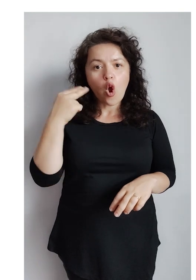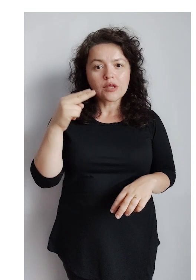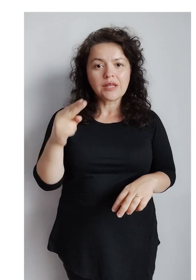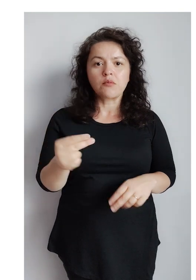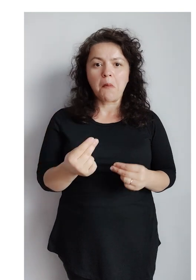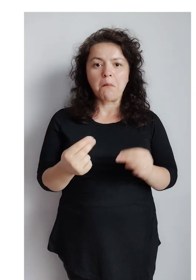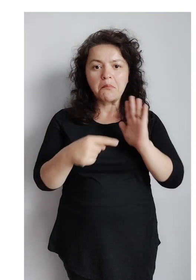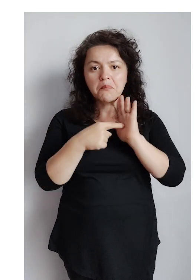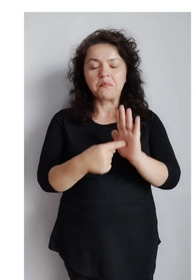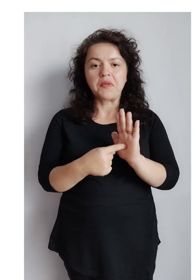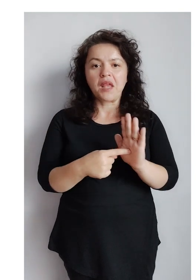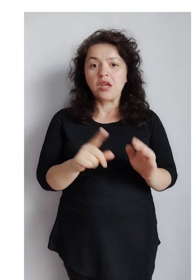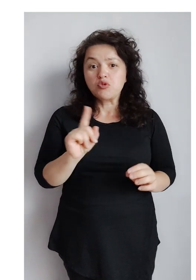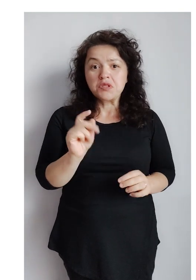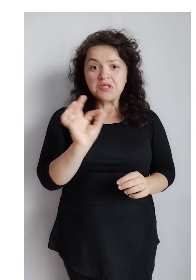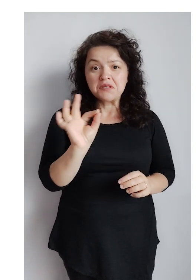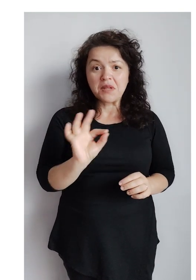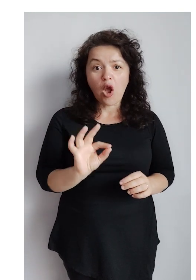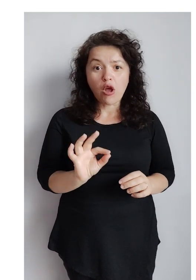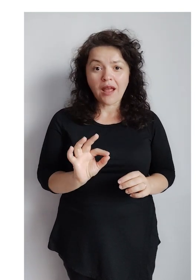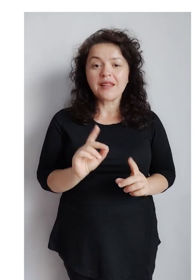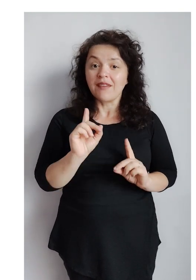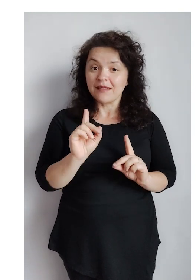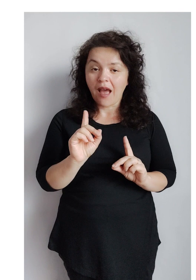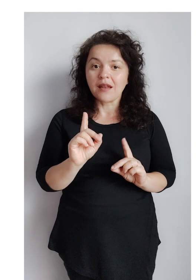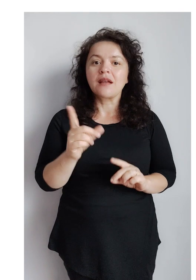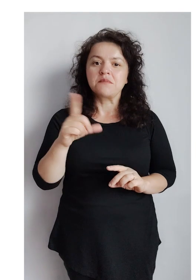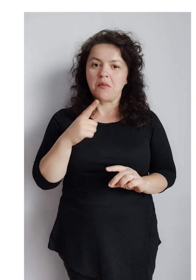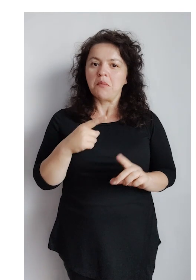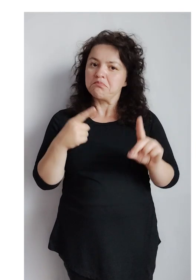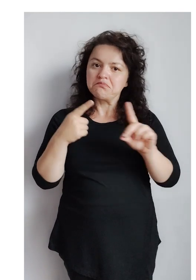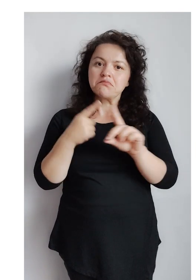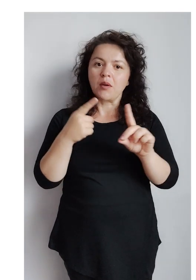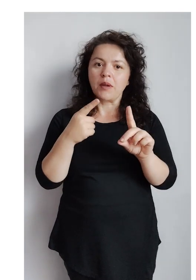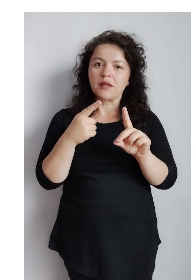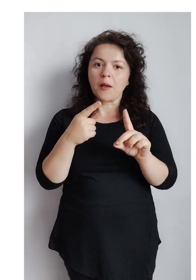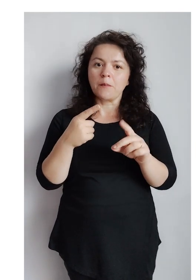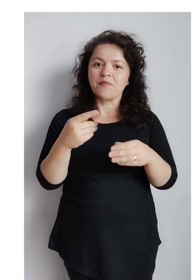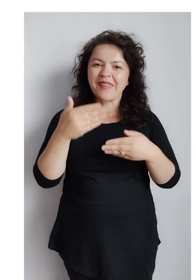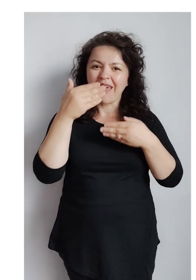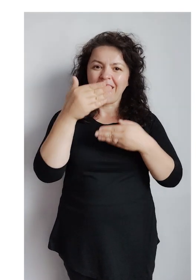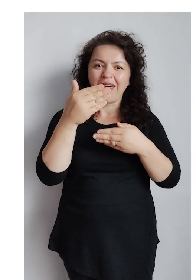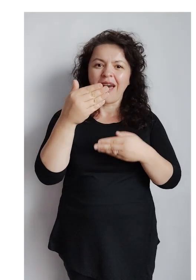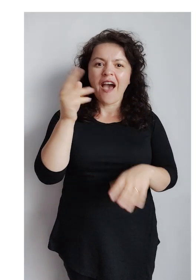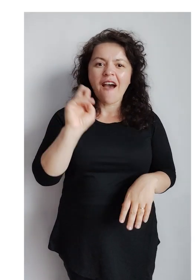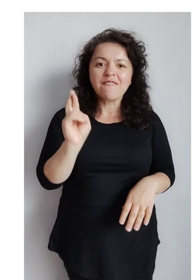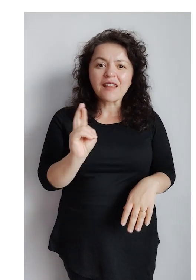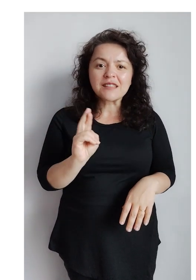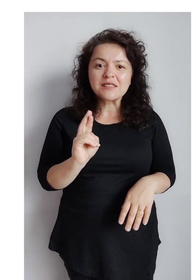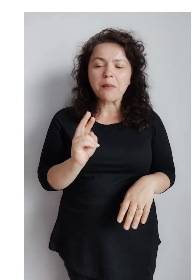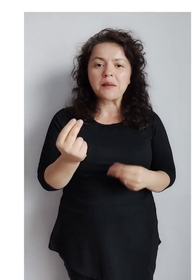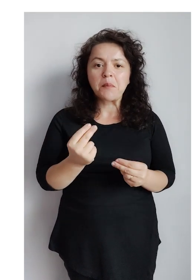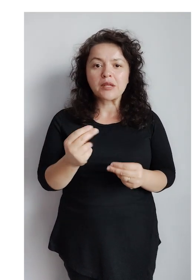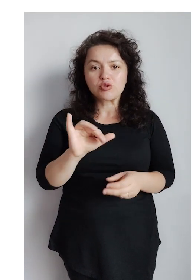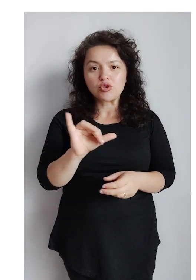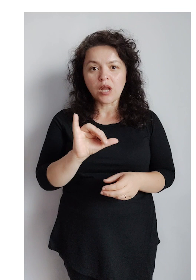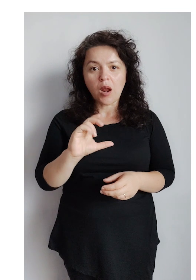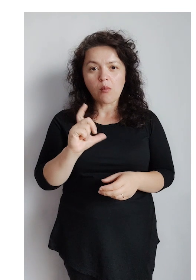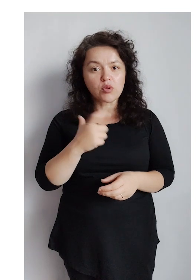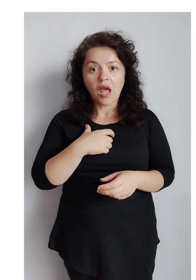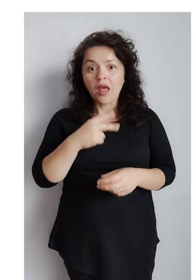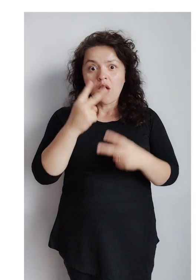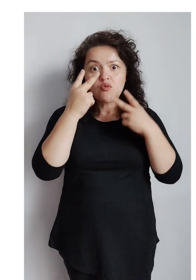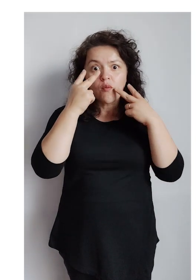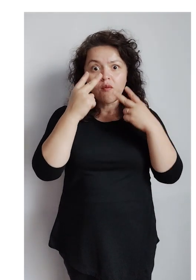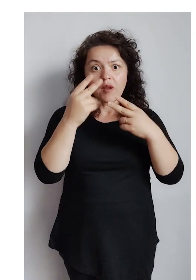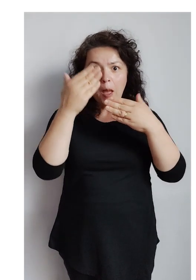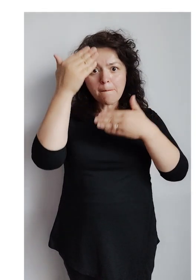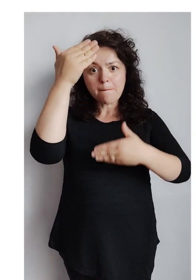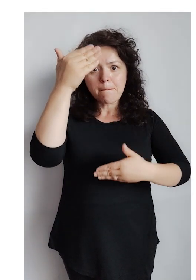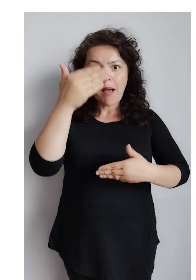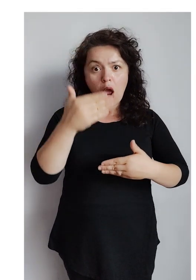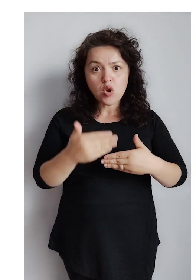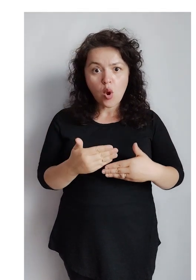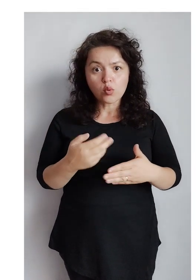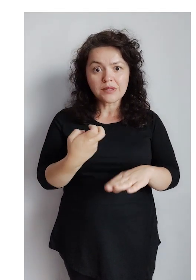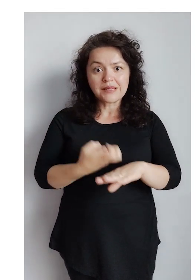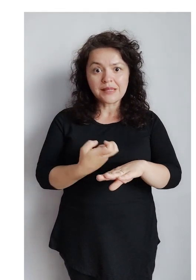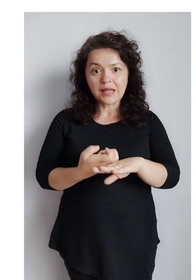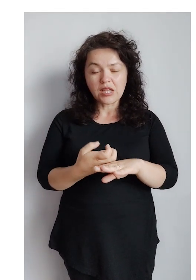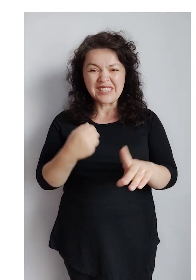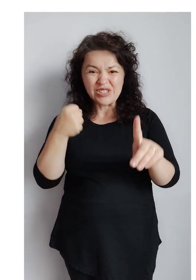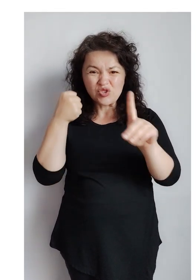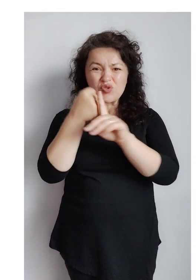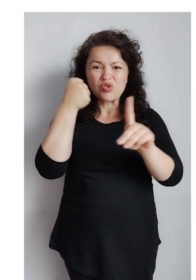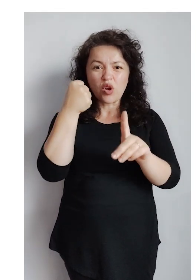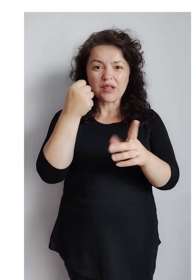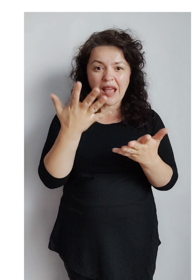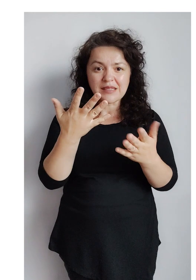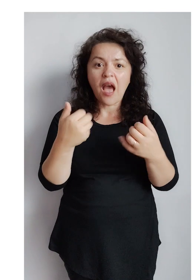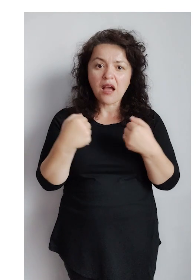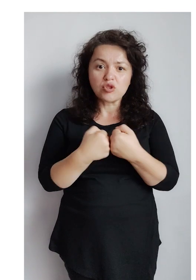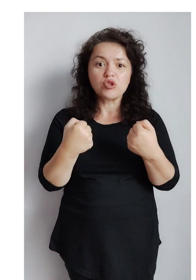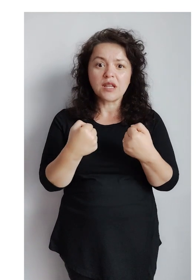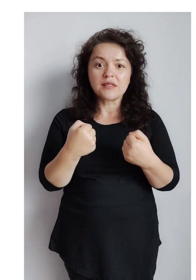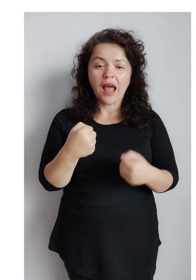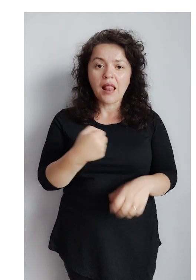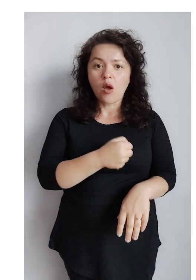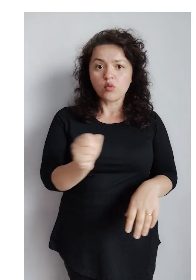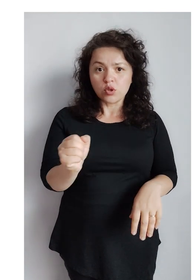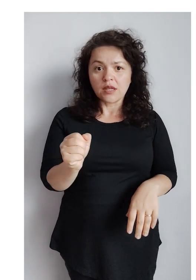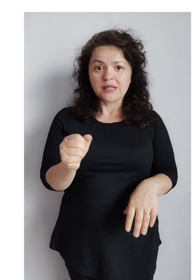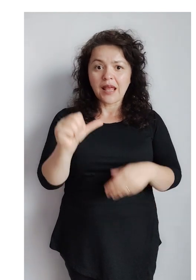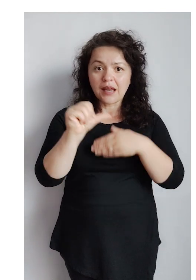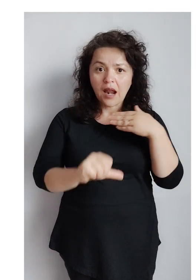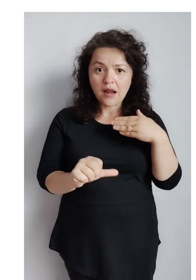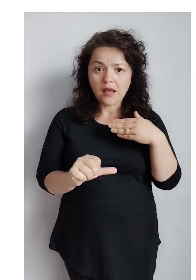Aceste marcaje nu sunt decorative, dar constau într-un avertisment pentru cei care ar putea să nu observe panoul mare de sticlă și să se ciocnească accidental de ușă, să se rânească